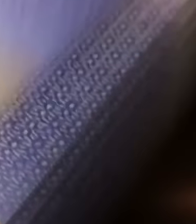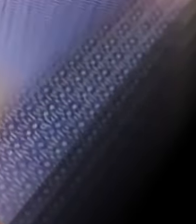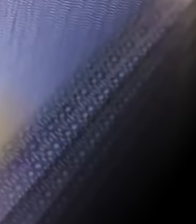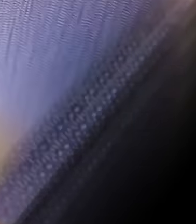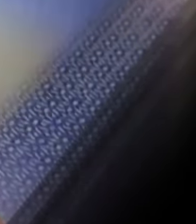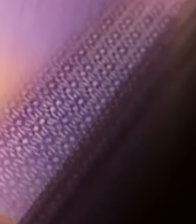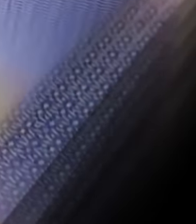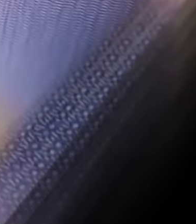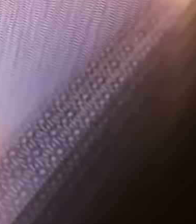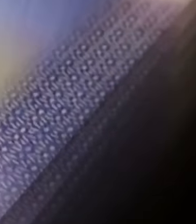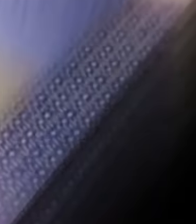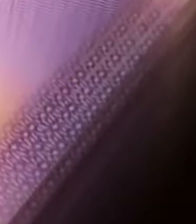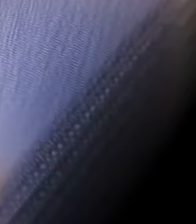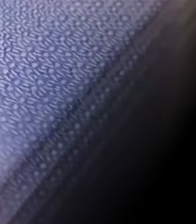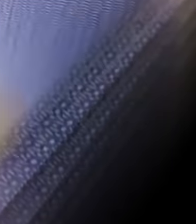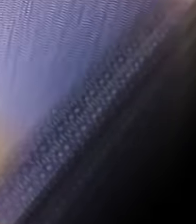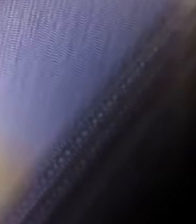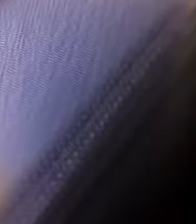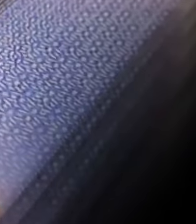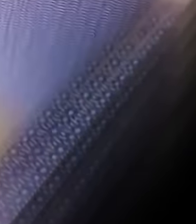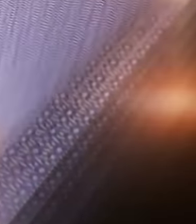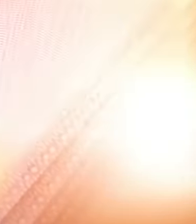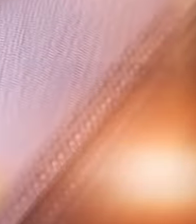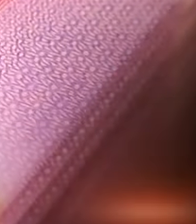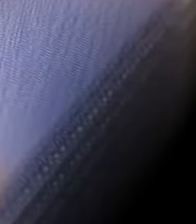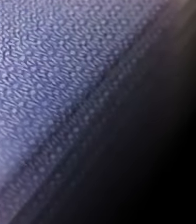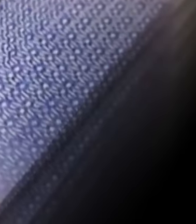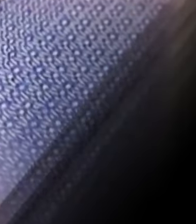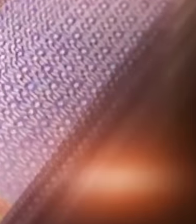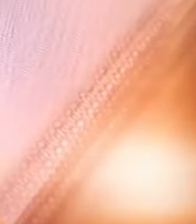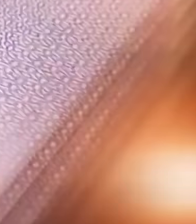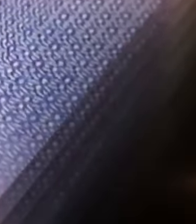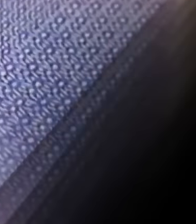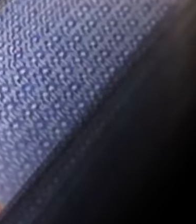pública. Se habla de contratos anuales que superaban con creces los 10 millones